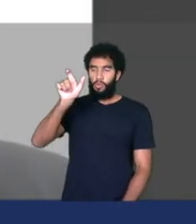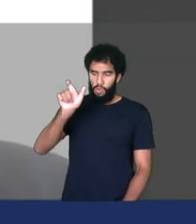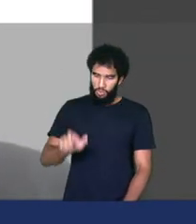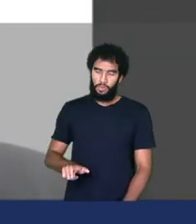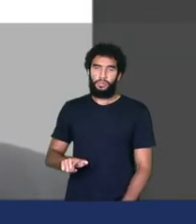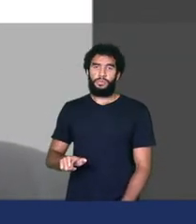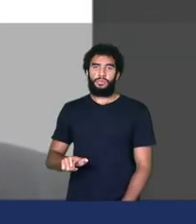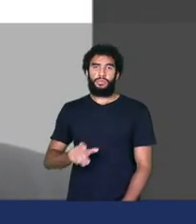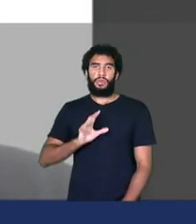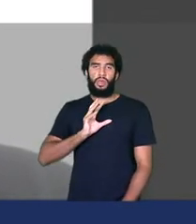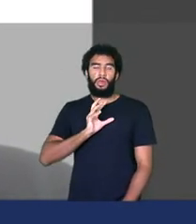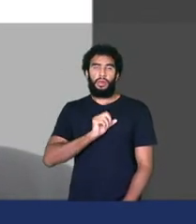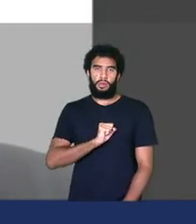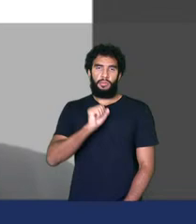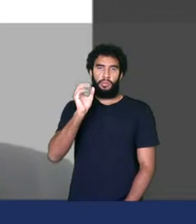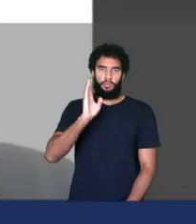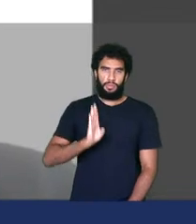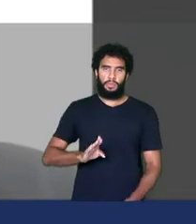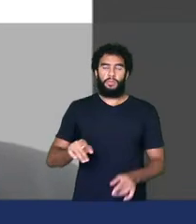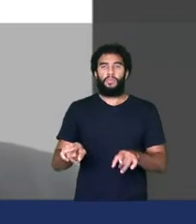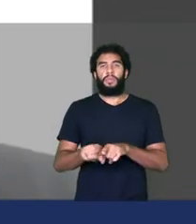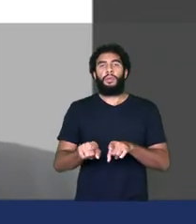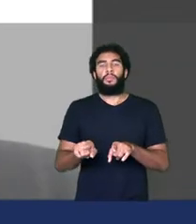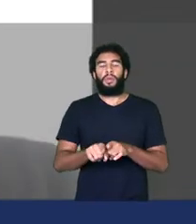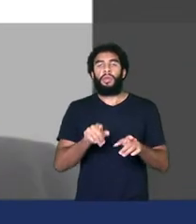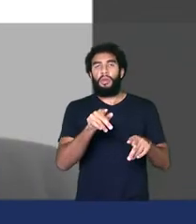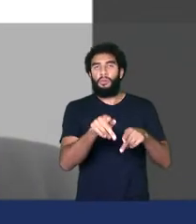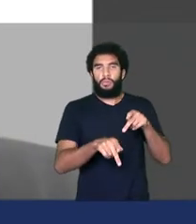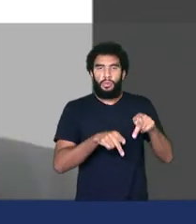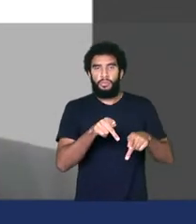S, PARA ELEGER UM HOMEM QUE AMA ESTA PÁTRIA E ESTE POVO E